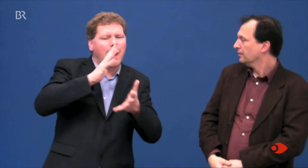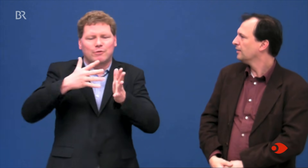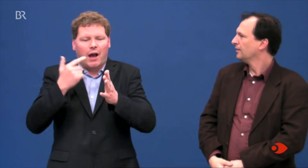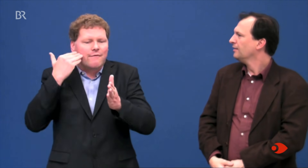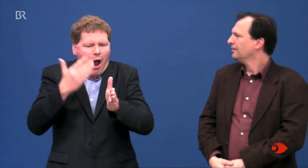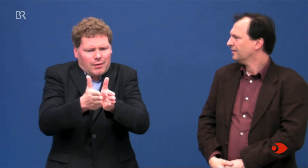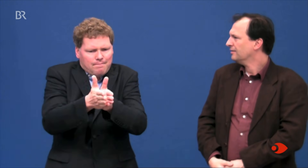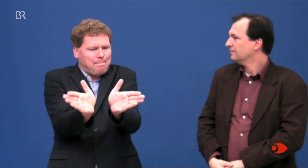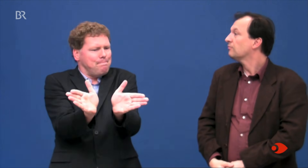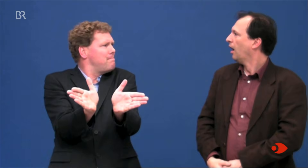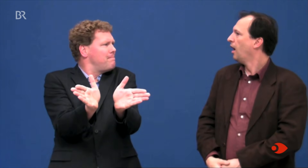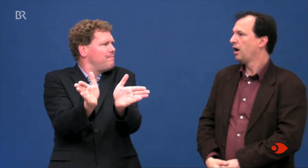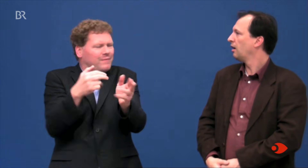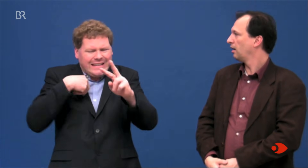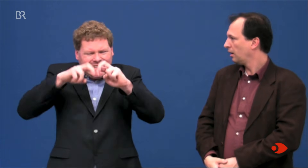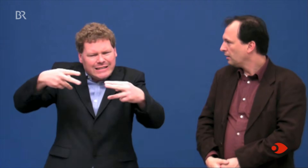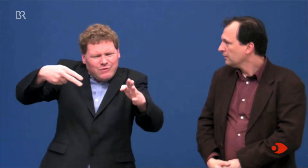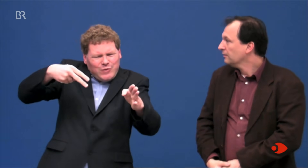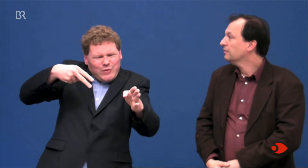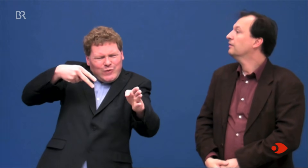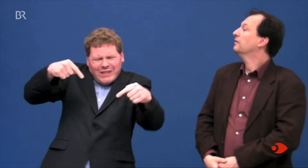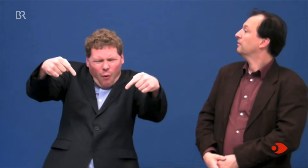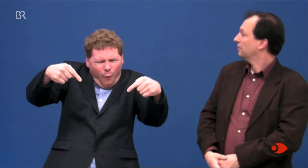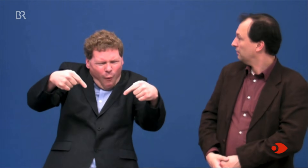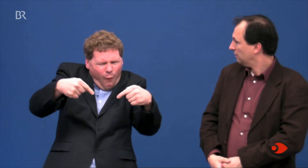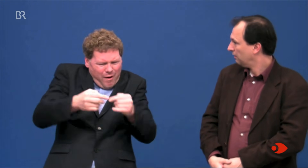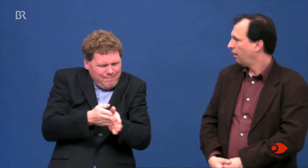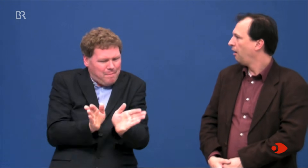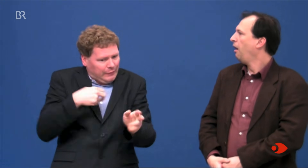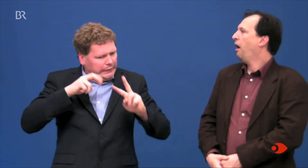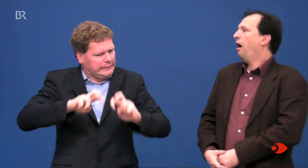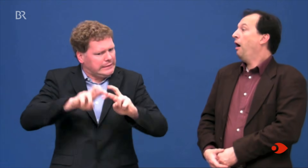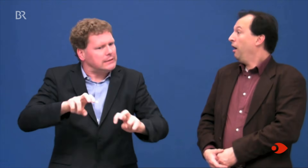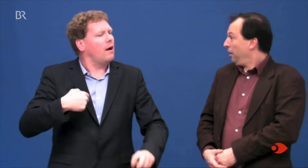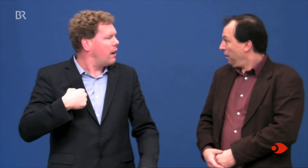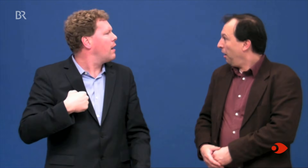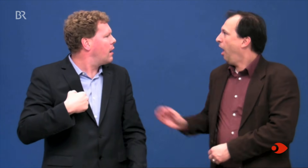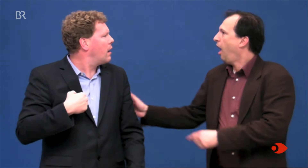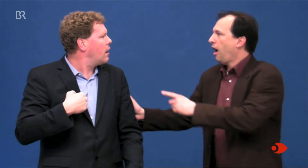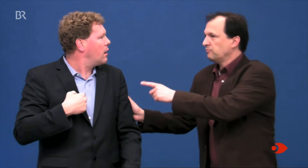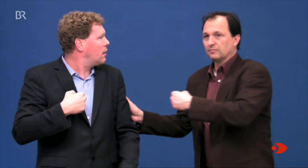voneinander abgespalten haben und getrennte Wege gegangen sind. Und wann das war!